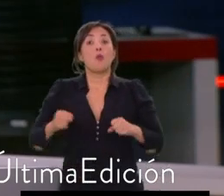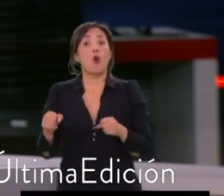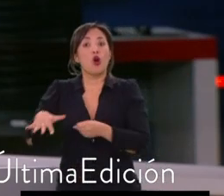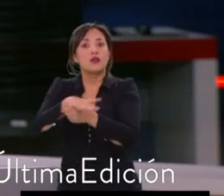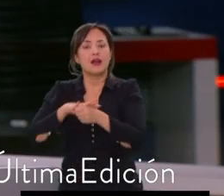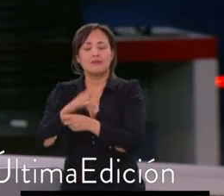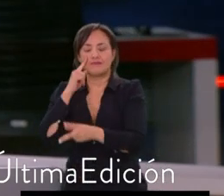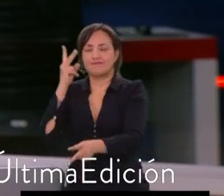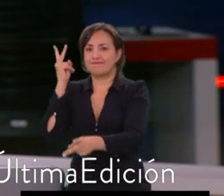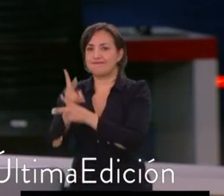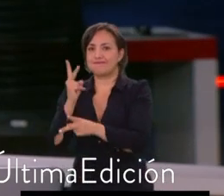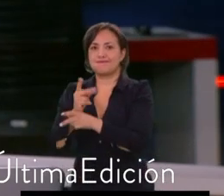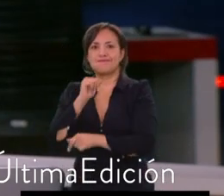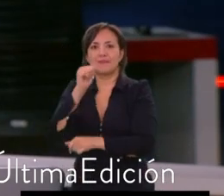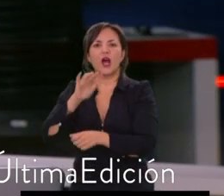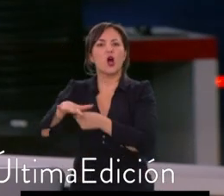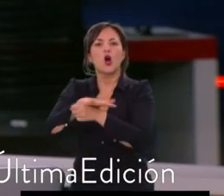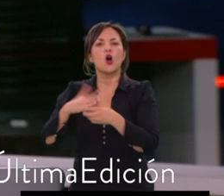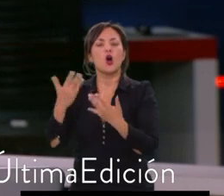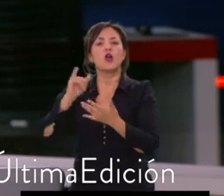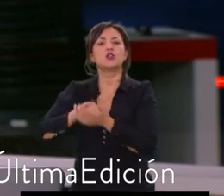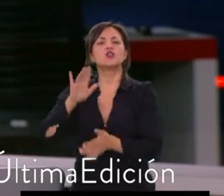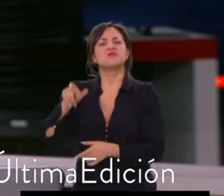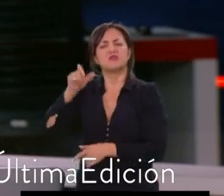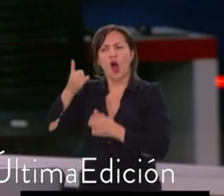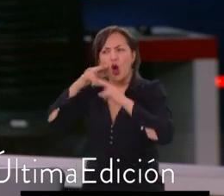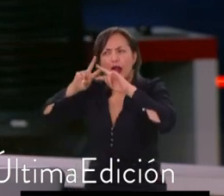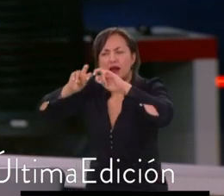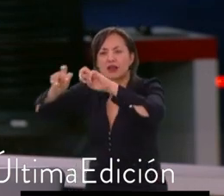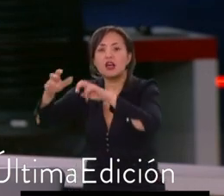actividades que no pueden realizarse con la circulación de